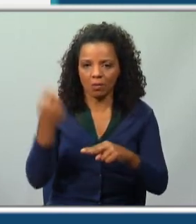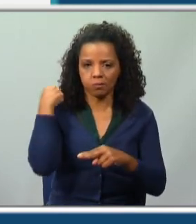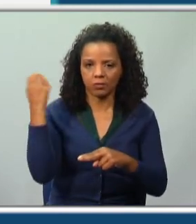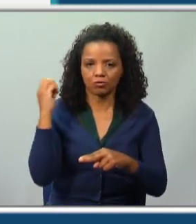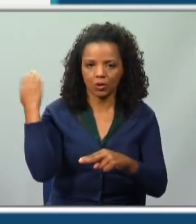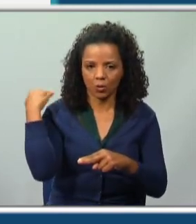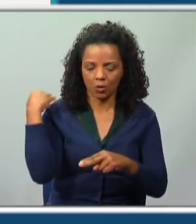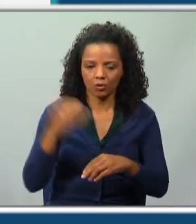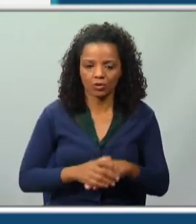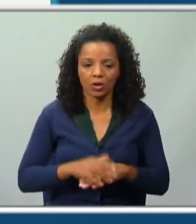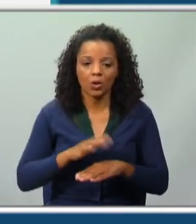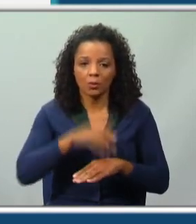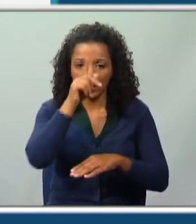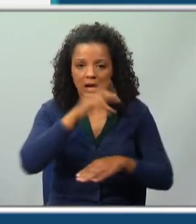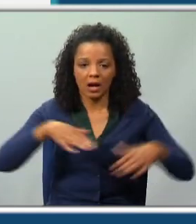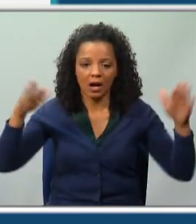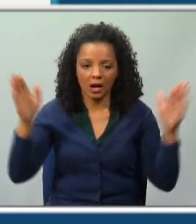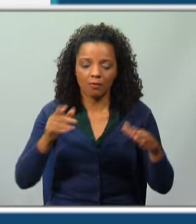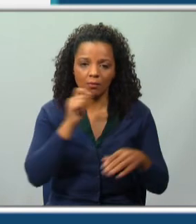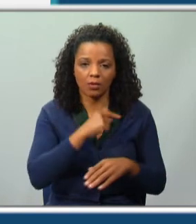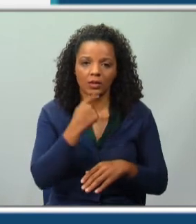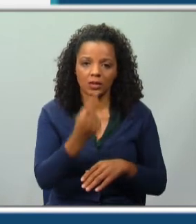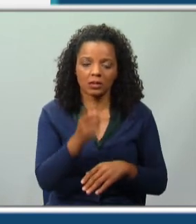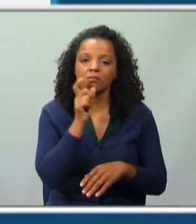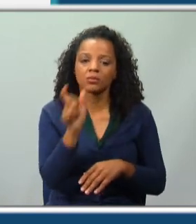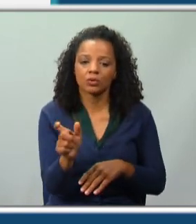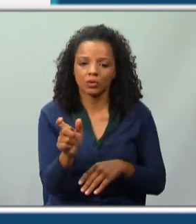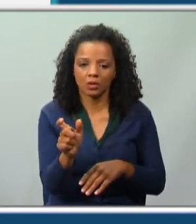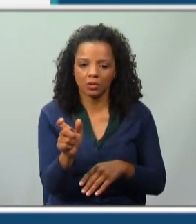figurado e por causa da ave pode designar uma pessoa taciturno 比喻和因為鳥可以指定一個悶悶不樂的人